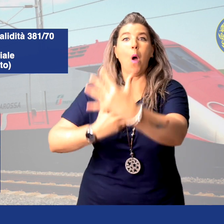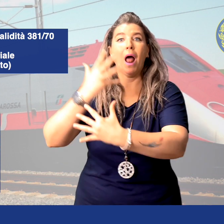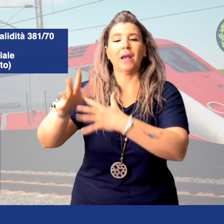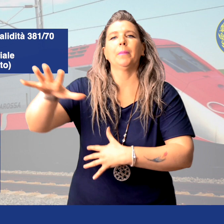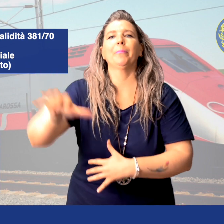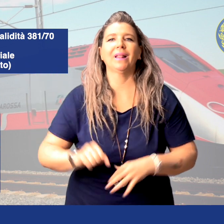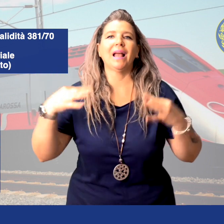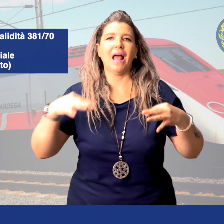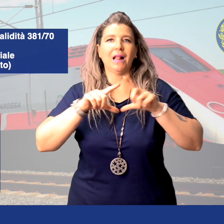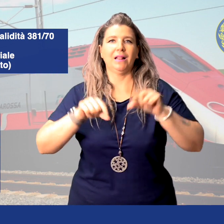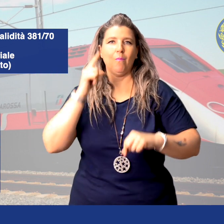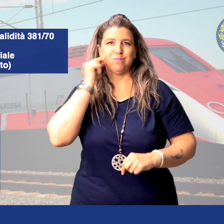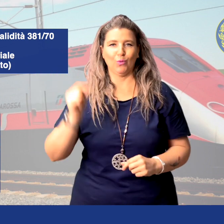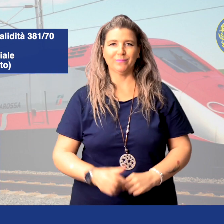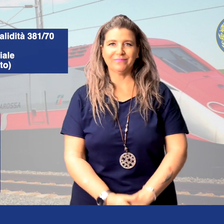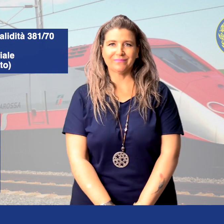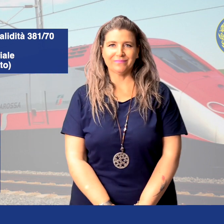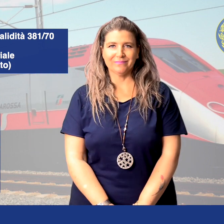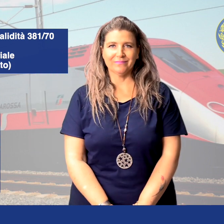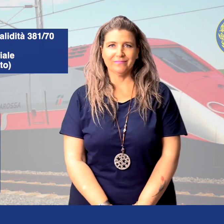Ogni 5 anni è possibile ritirare la Carta Blu